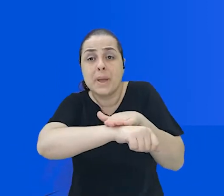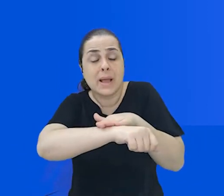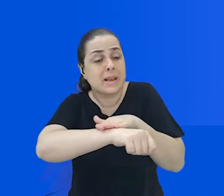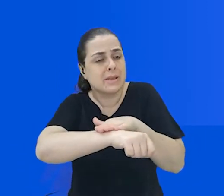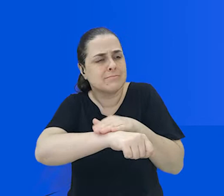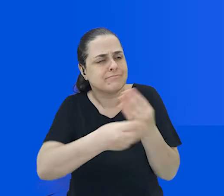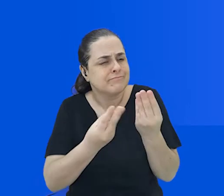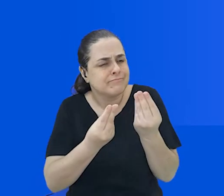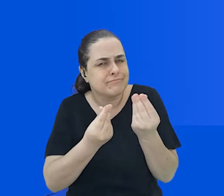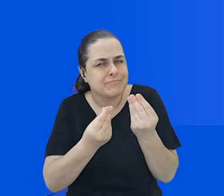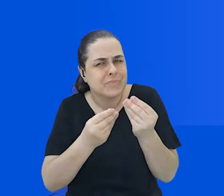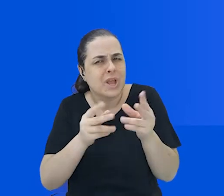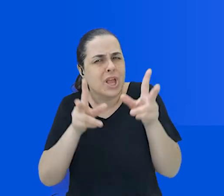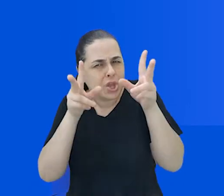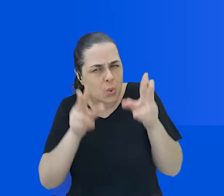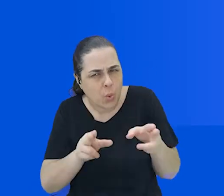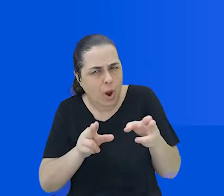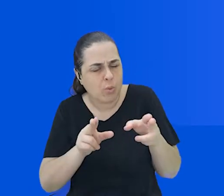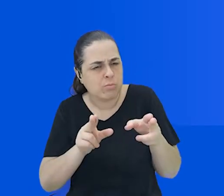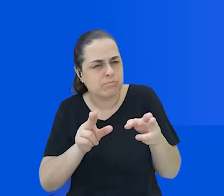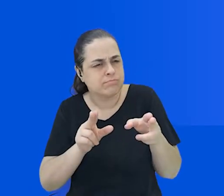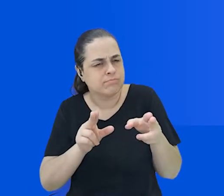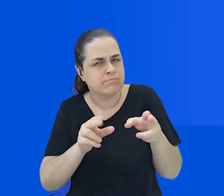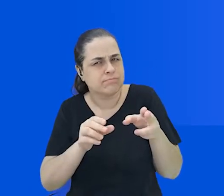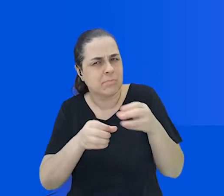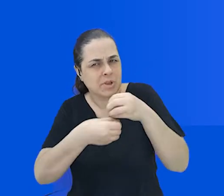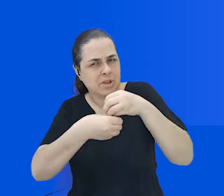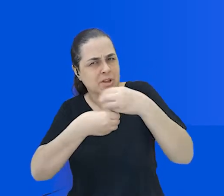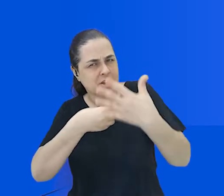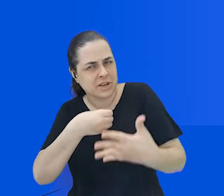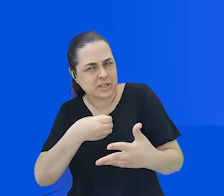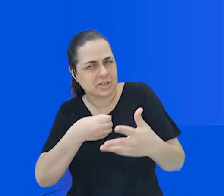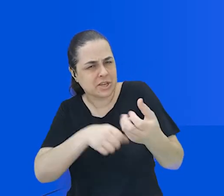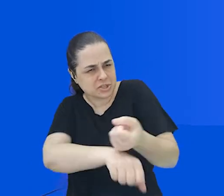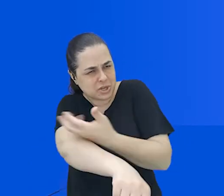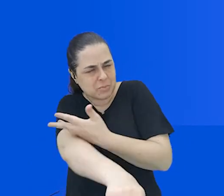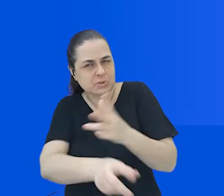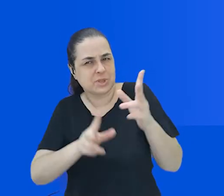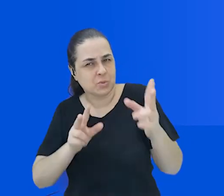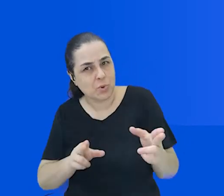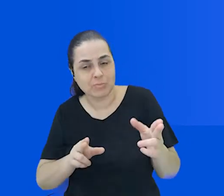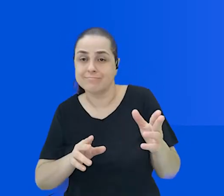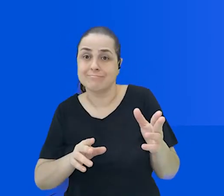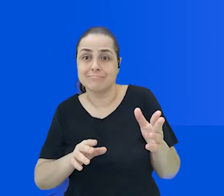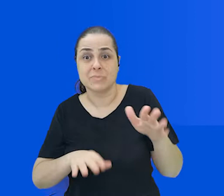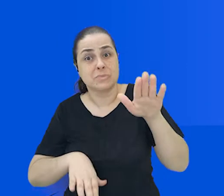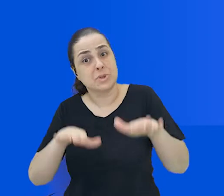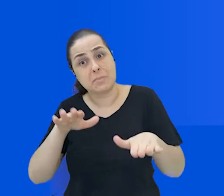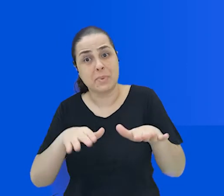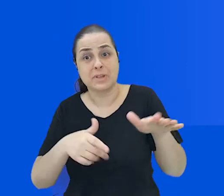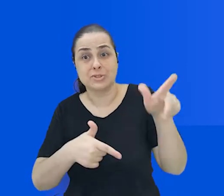com a mesma qualidade característica, uma determinada emoção. Mas a gente desculpa numa determinada situação.